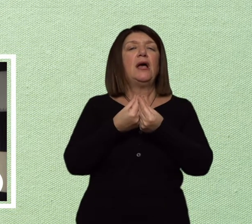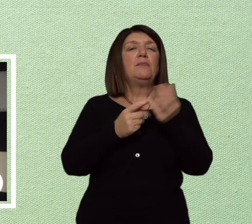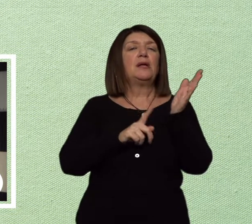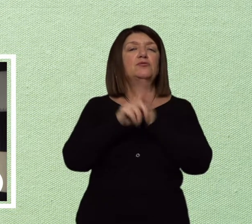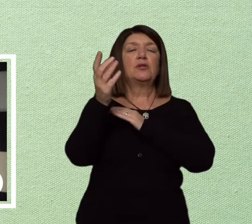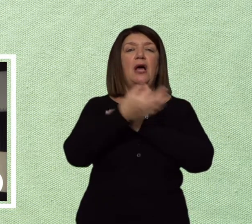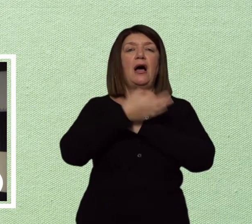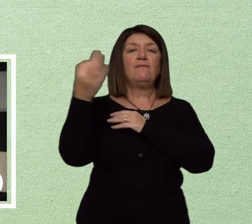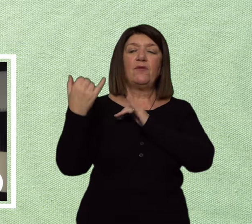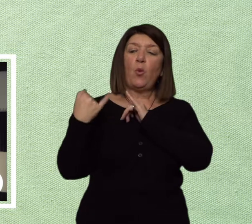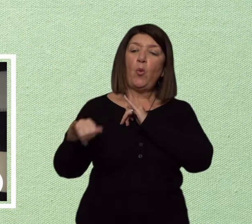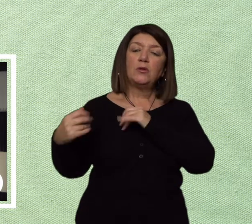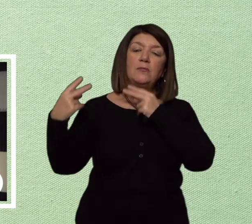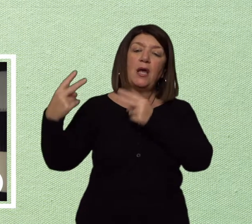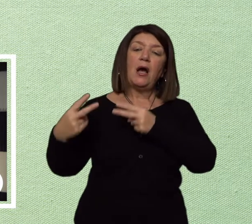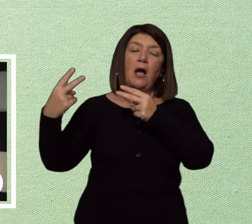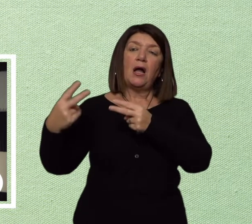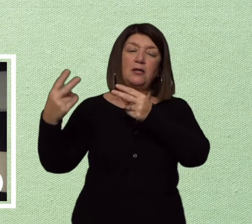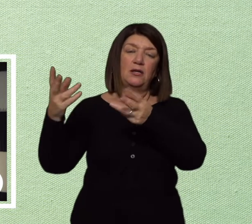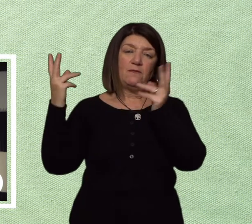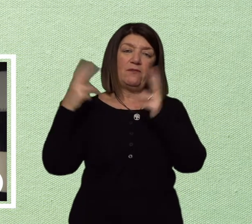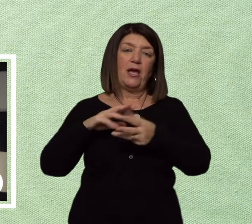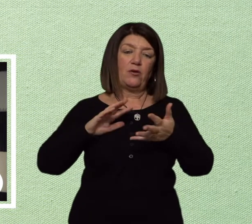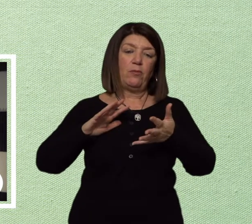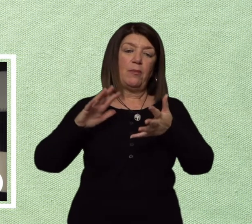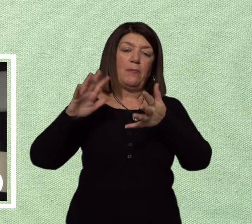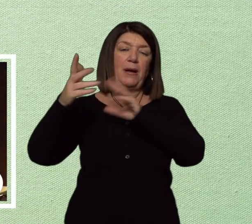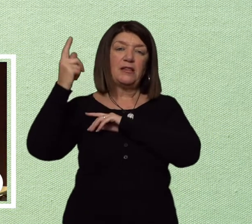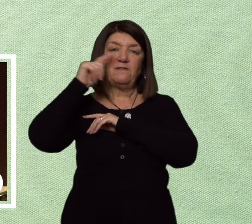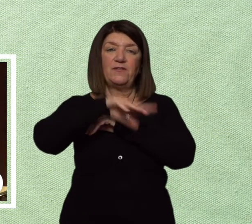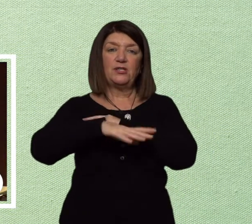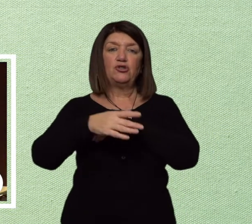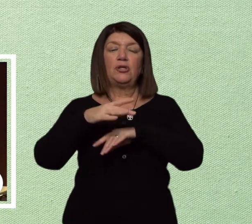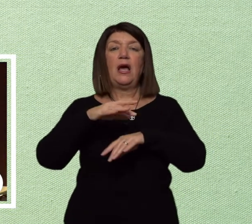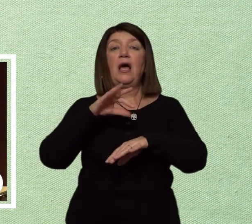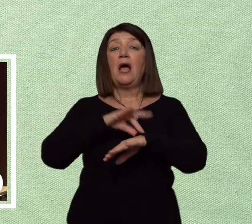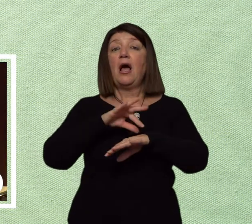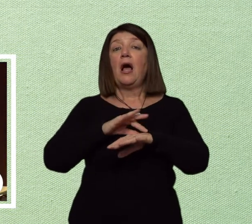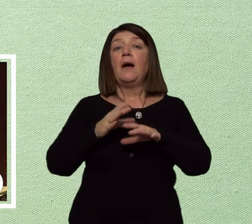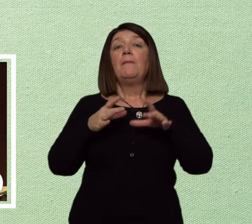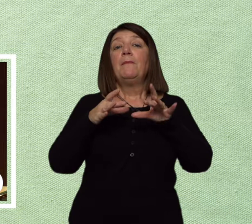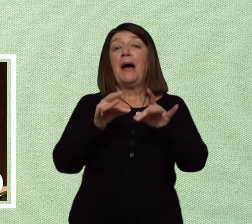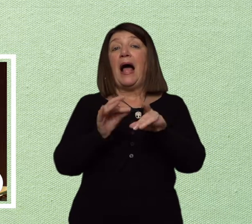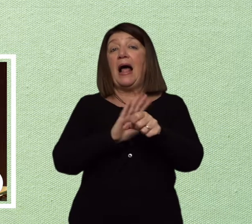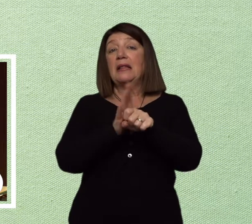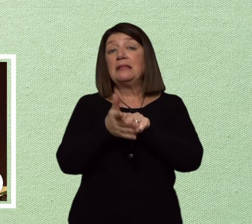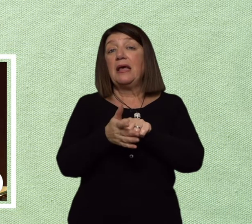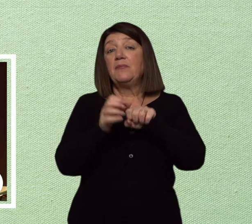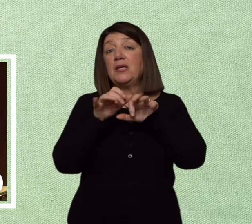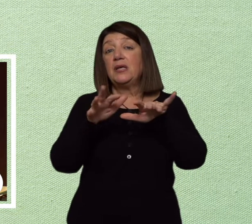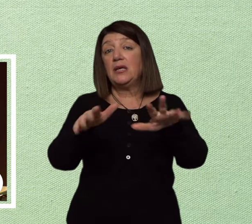questi ultimi anni sono stati difficili con la pandemia. - É cambiato qualcosa negli accessi? ci sono